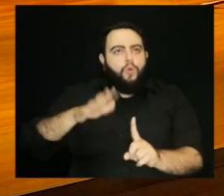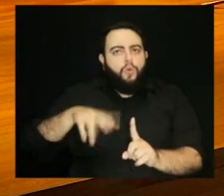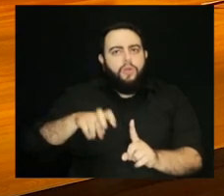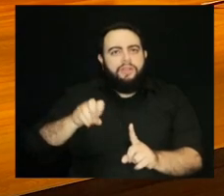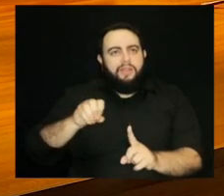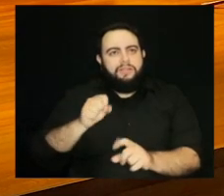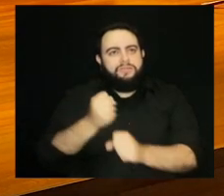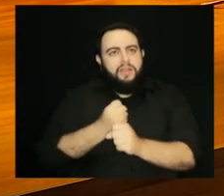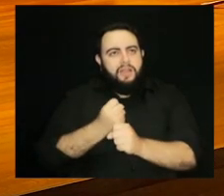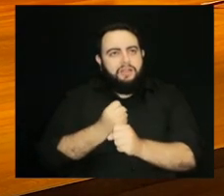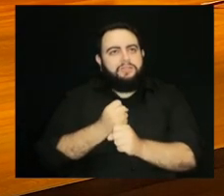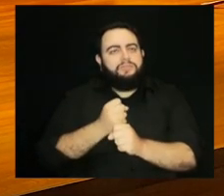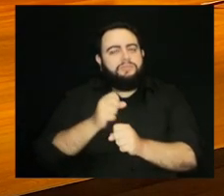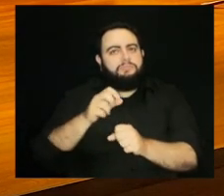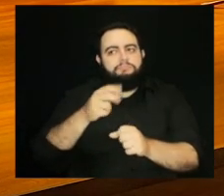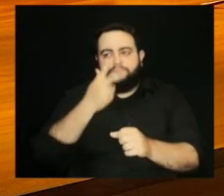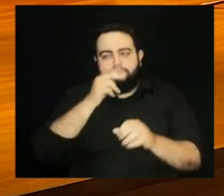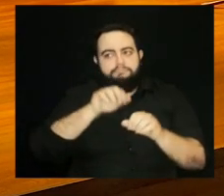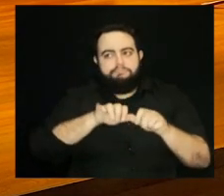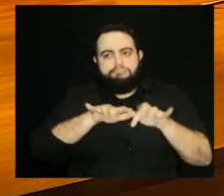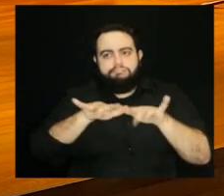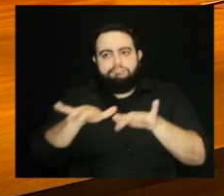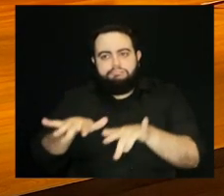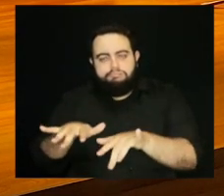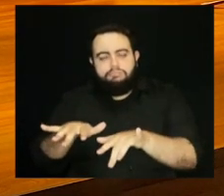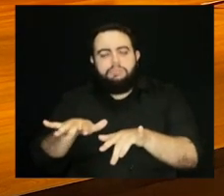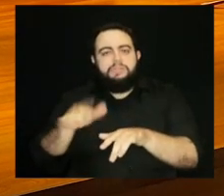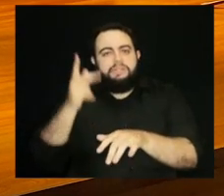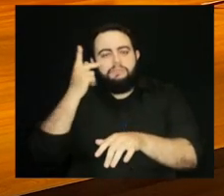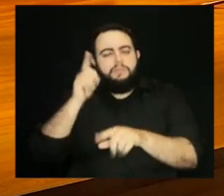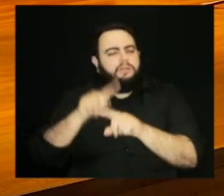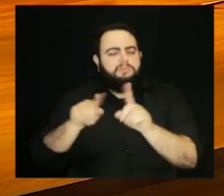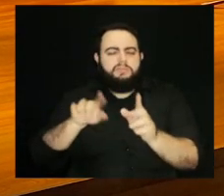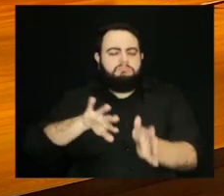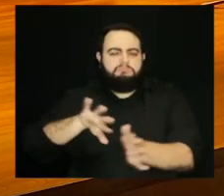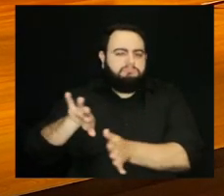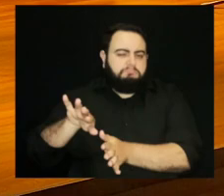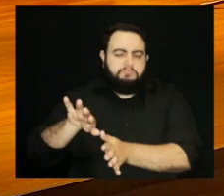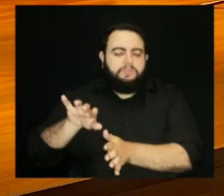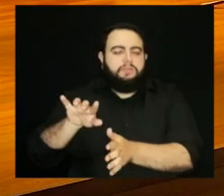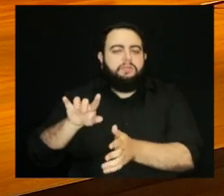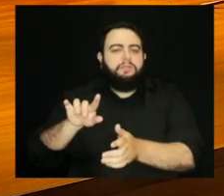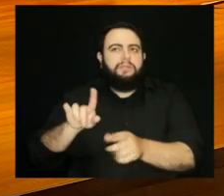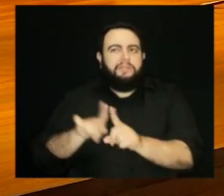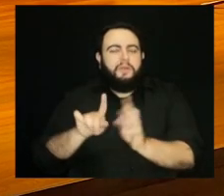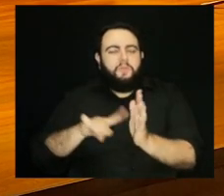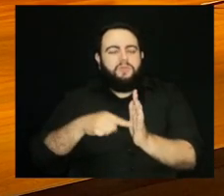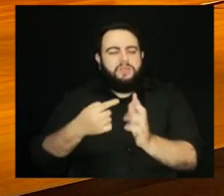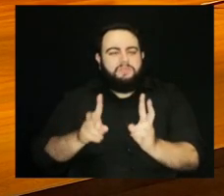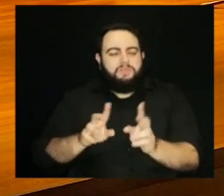também um delírio de 500 anos da primeira fundação, mas enfim. E nessa mesma época também Buenos Aires